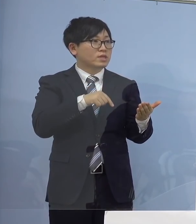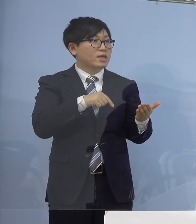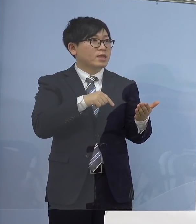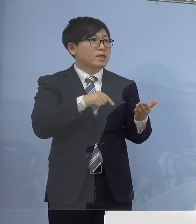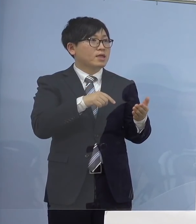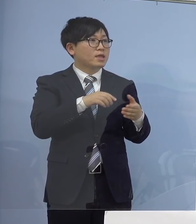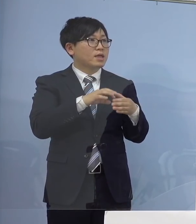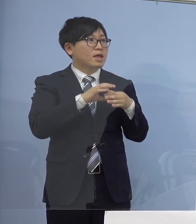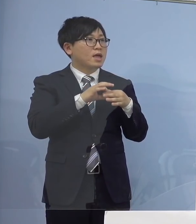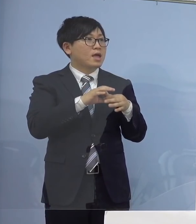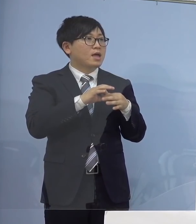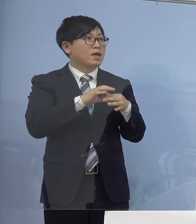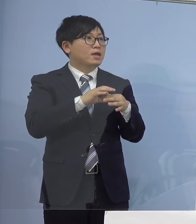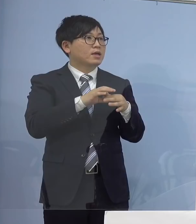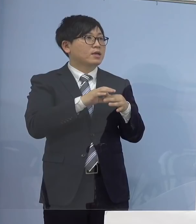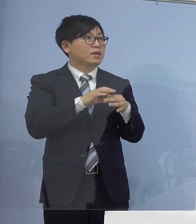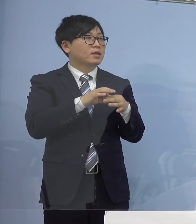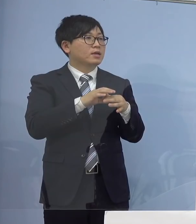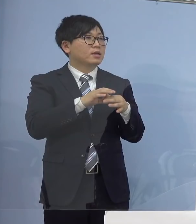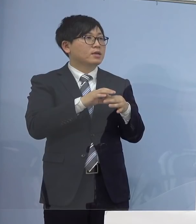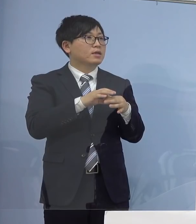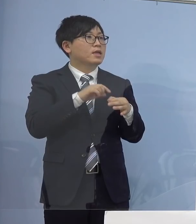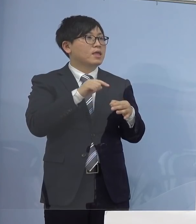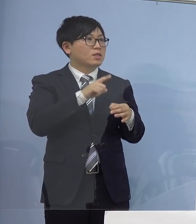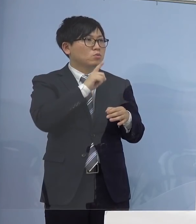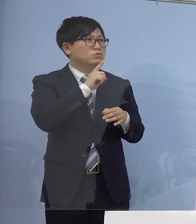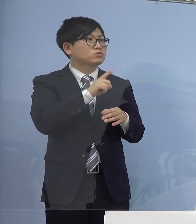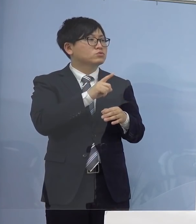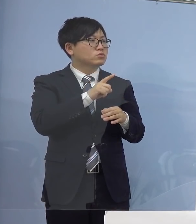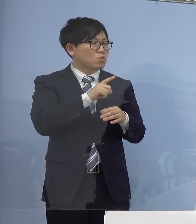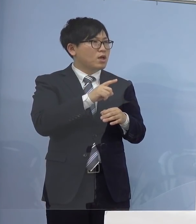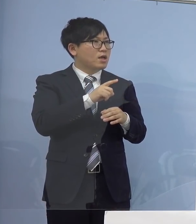飲食店関係者にまとめるのは ちょっと暴論かなと思っていまして